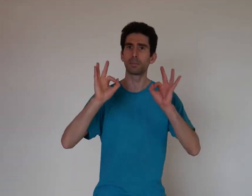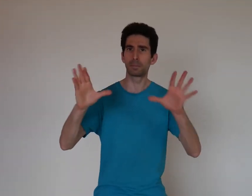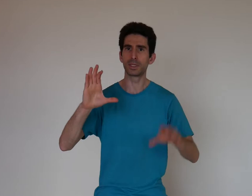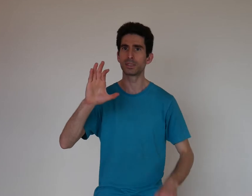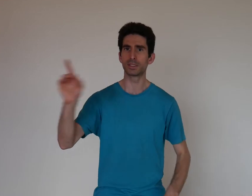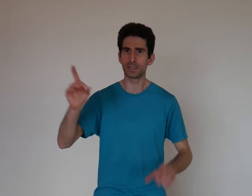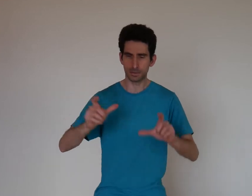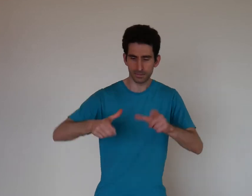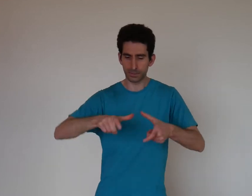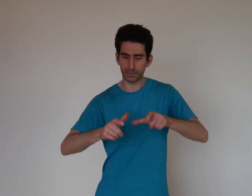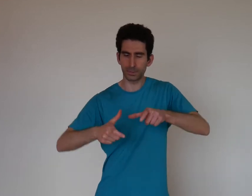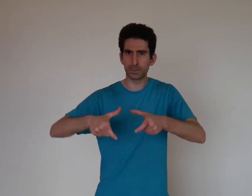comme les CD.